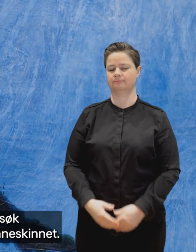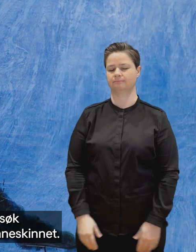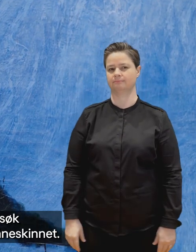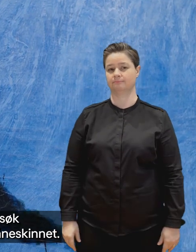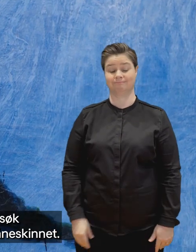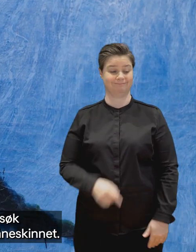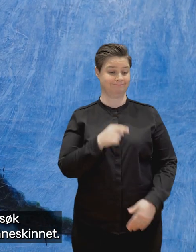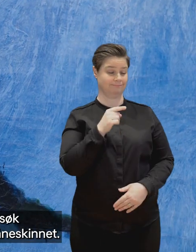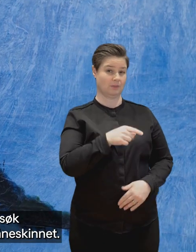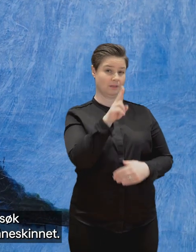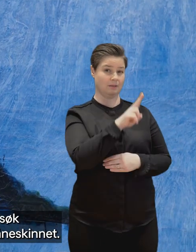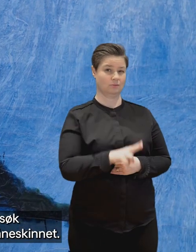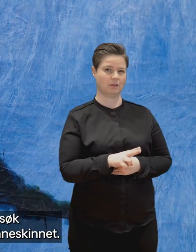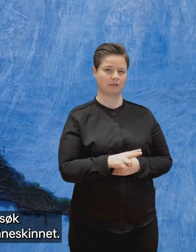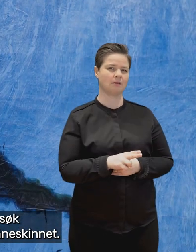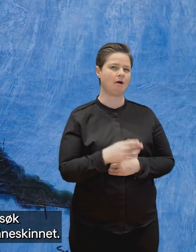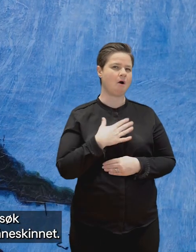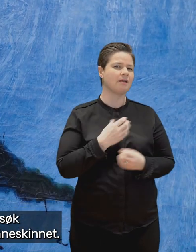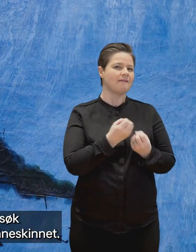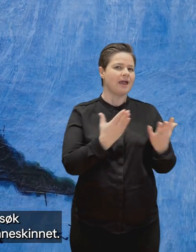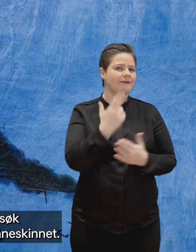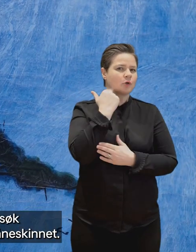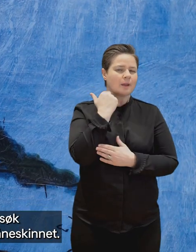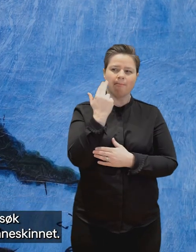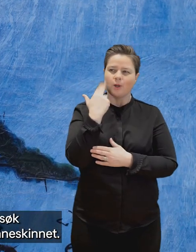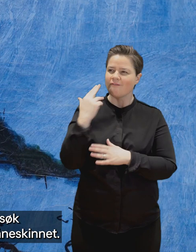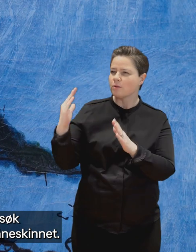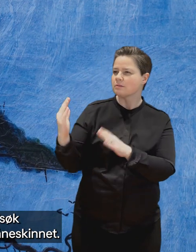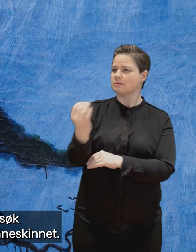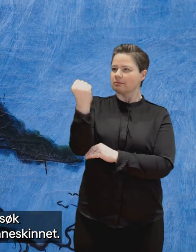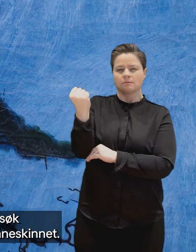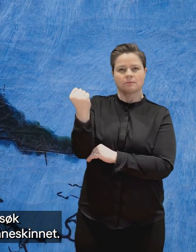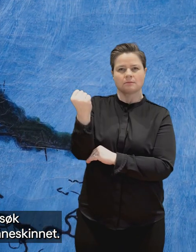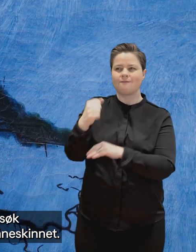Sohlberg gjør mange forsøk på å fange følelsen han fikk i måneskinnet.